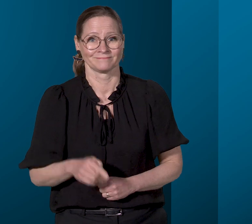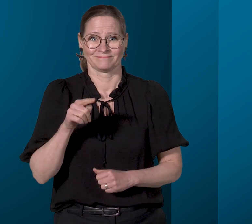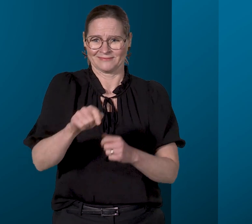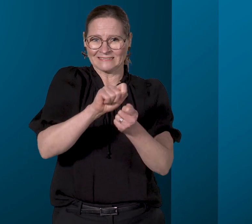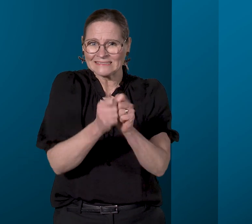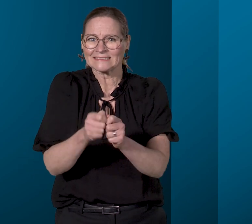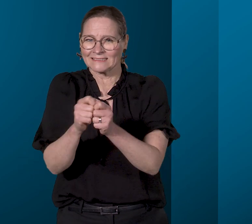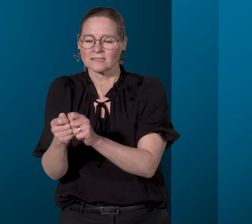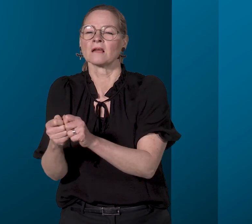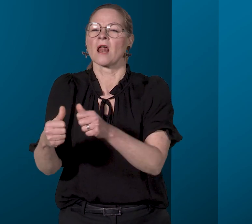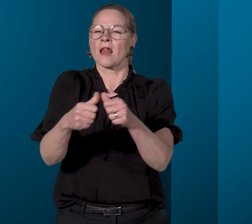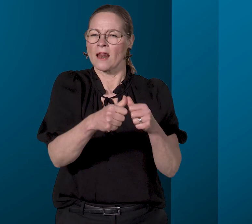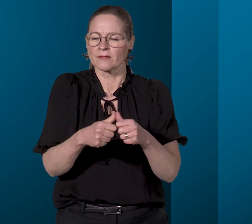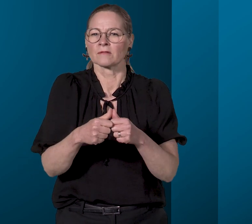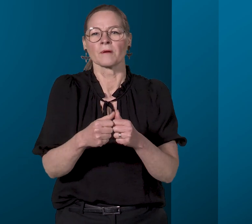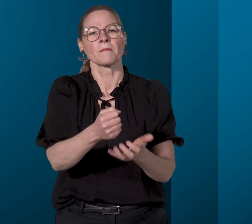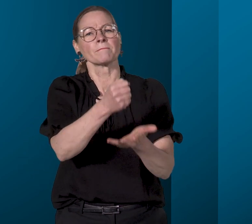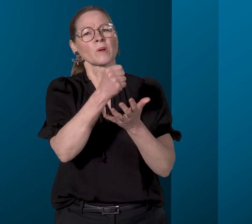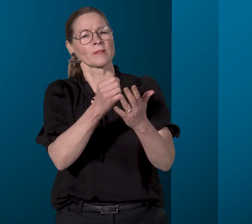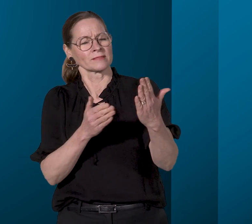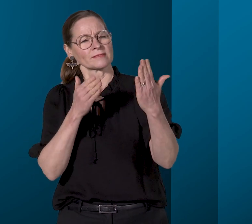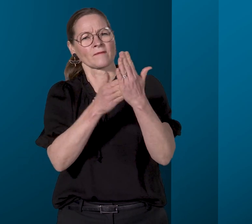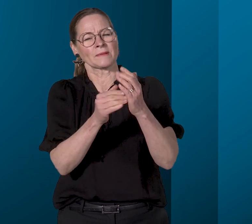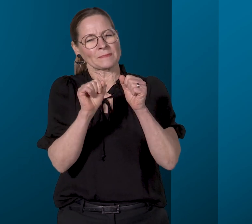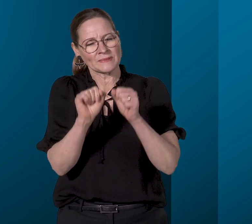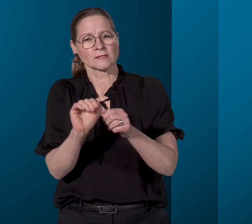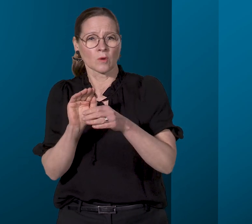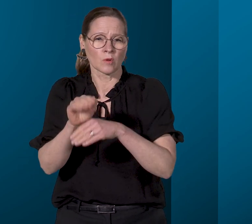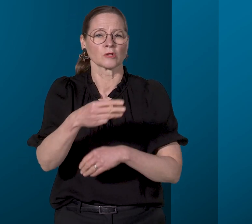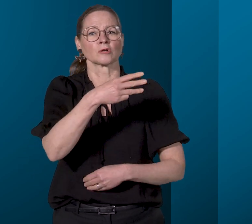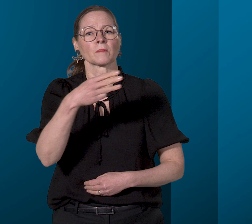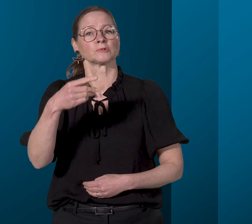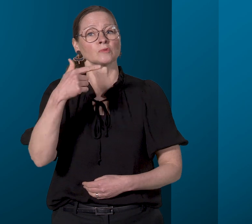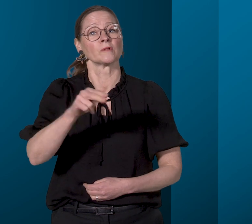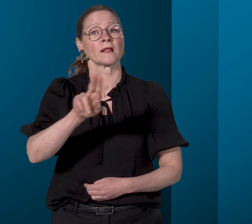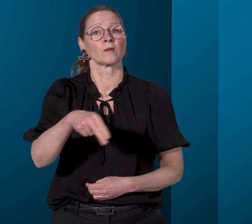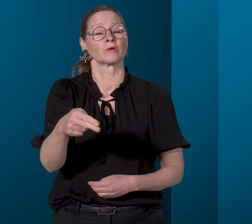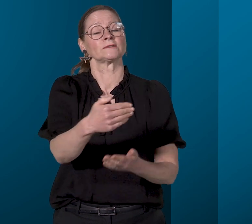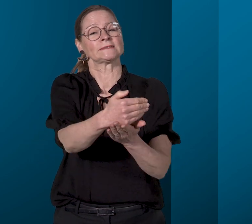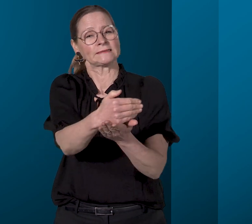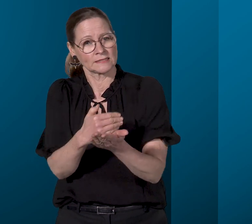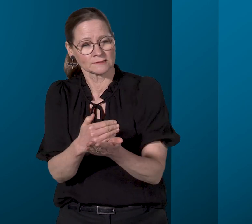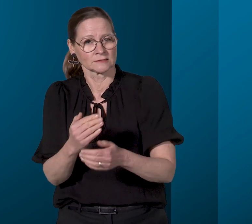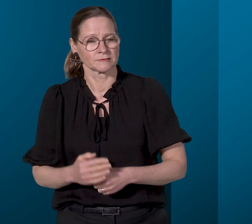Toimenpiteillä liitto tavoittelee yli 300 000 euron säästöjä - päästäkseen budjettitavoitteeseensa.